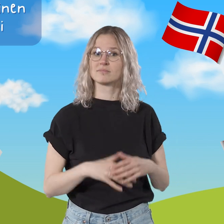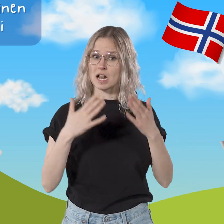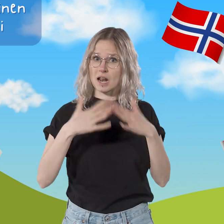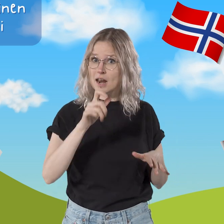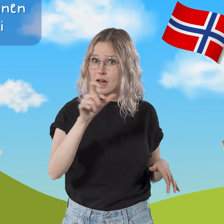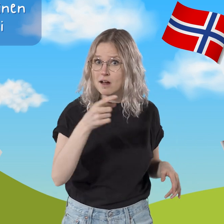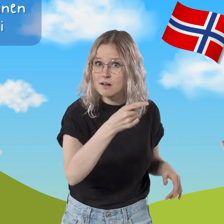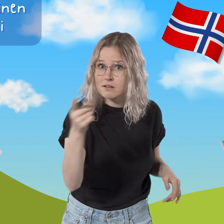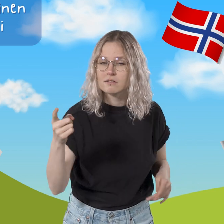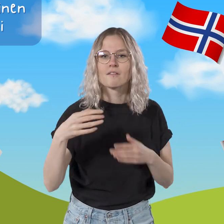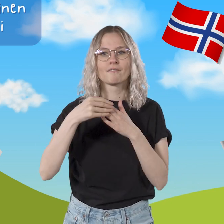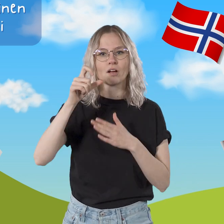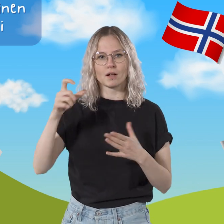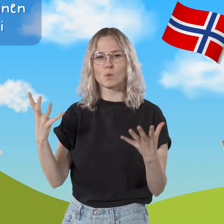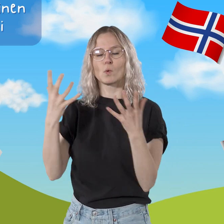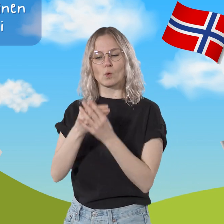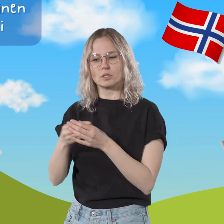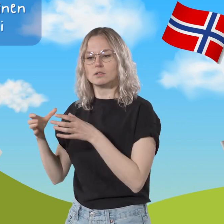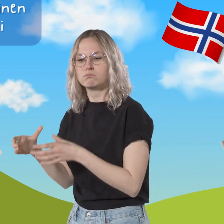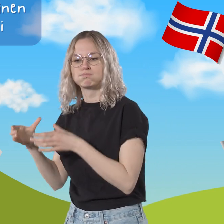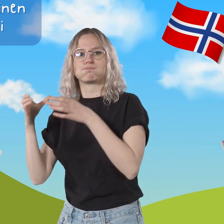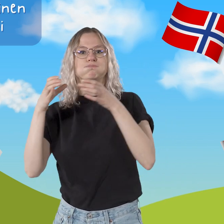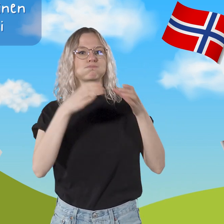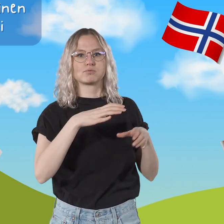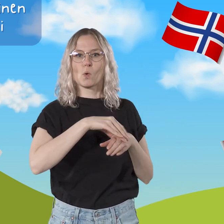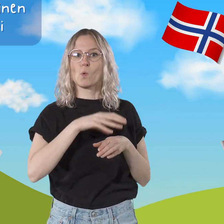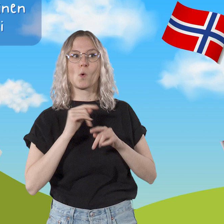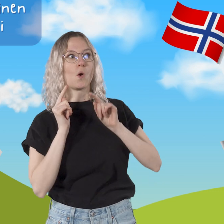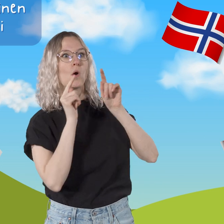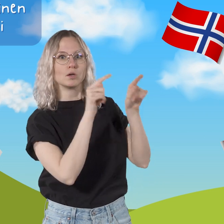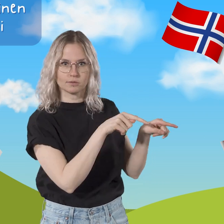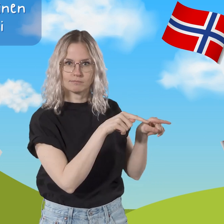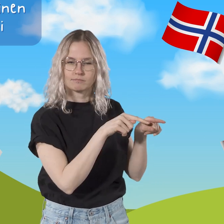Matkustamme Ruotsiin yhdessä muiden suomalaisten leiriläisten ja vetäjien kanssa.